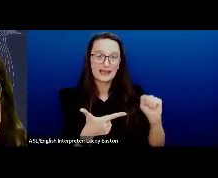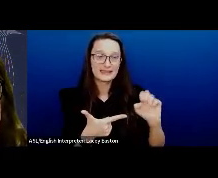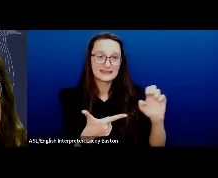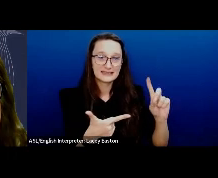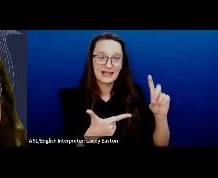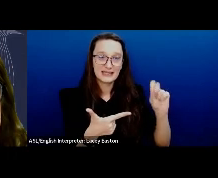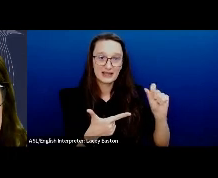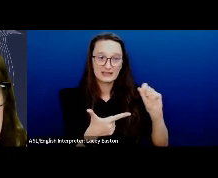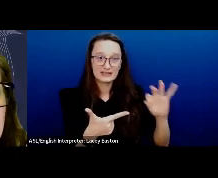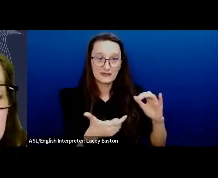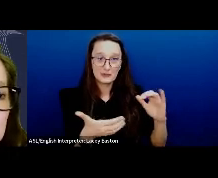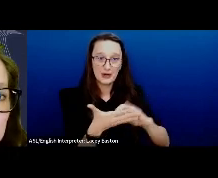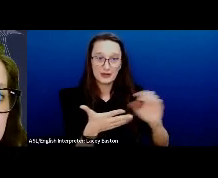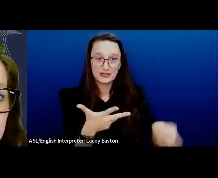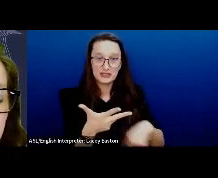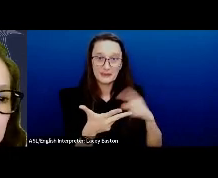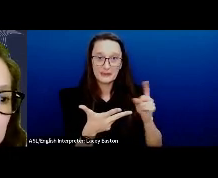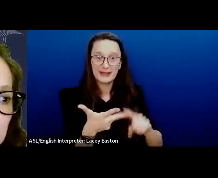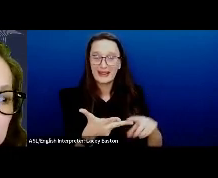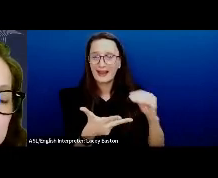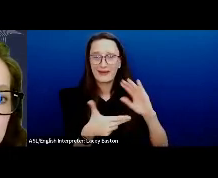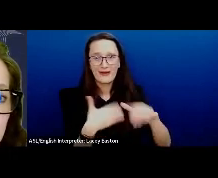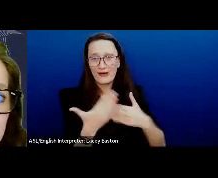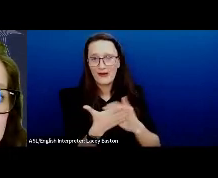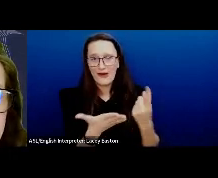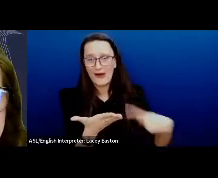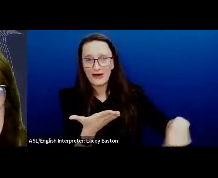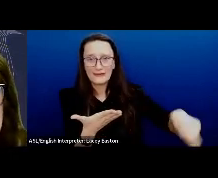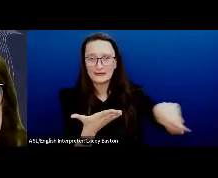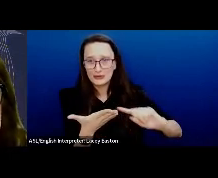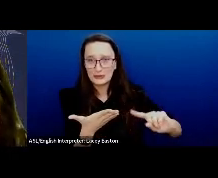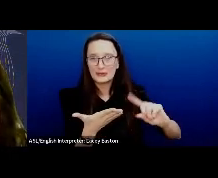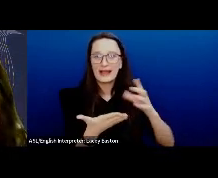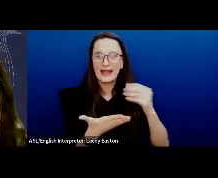tomarse el tiempo de su día para aprender sobre las garantías procesales y los derechos que tiene